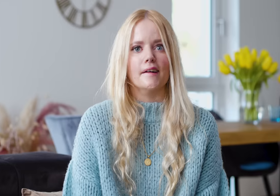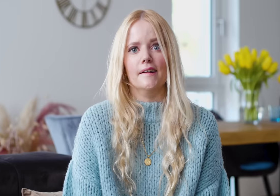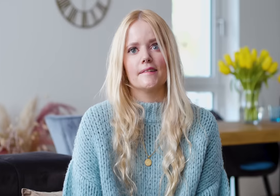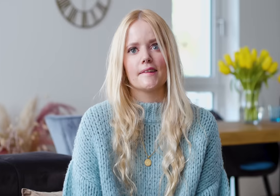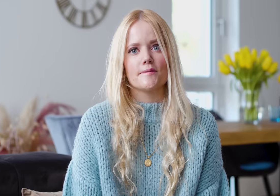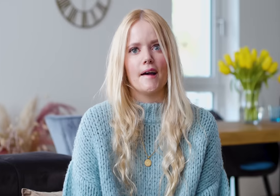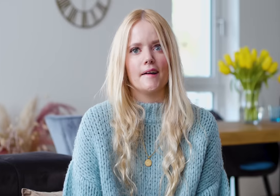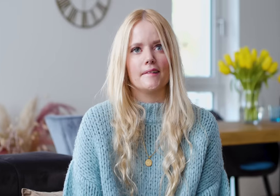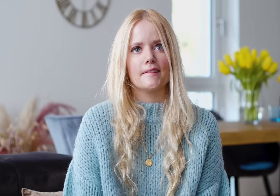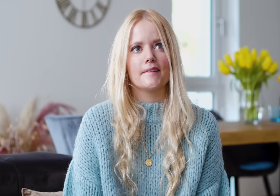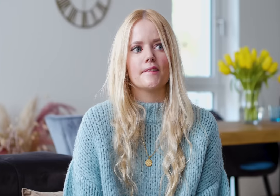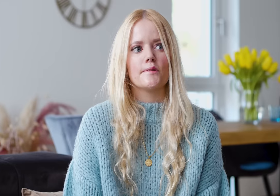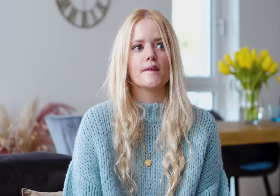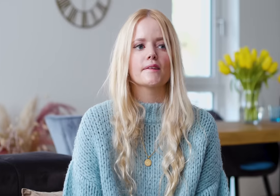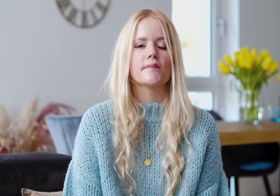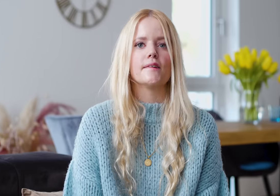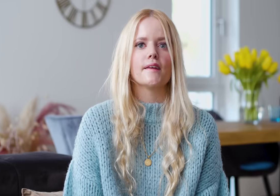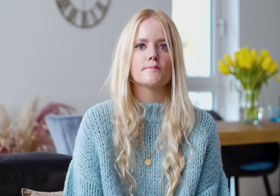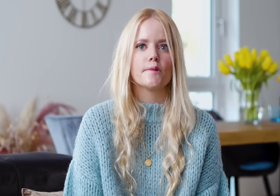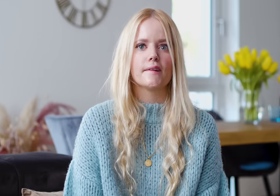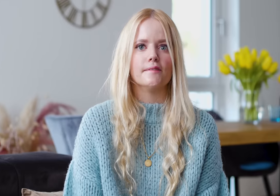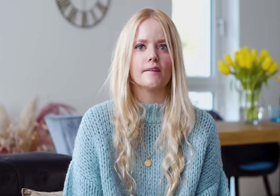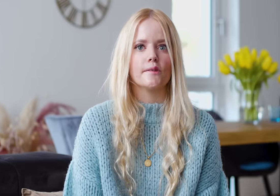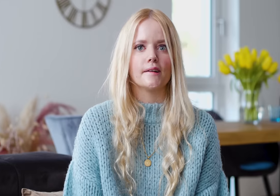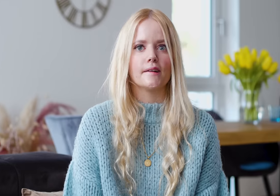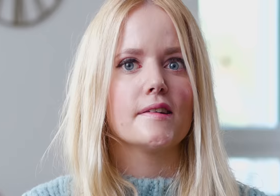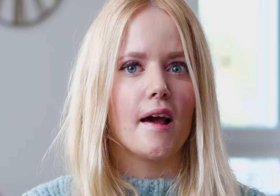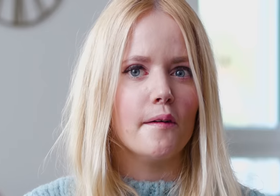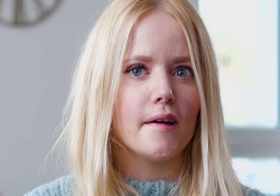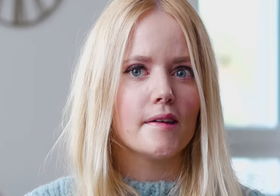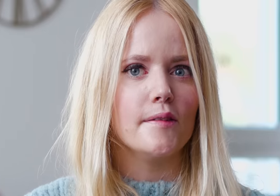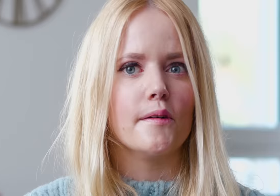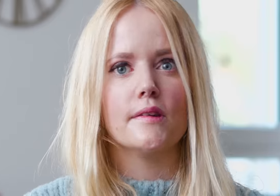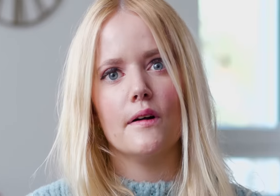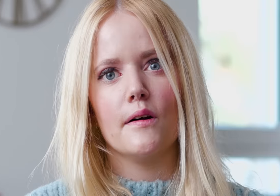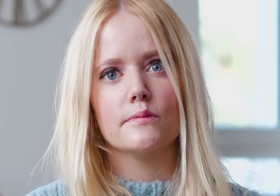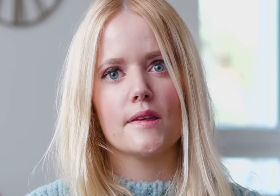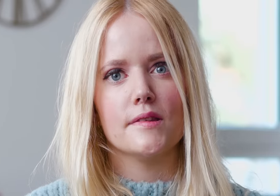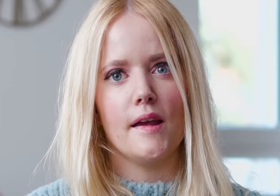Ja ... das war halt für mich so ein Zeitpunkt, da war ich wirklich ... traurig und auch sauer auf mich selbst.